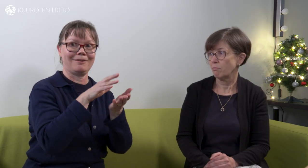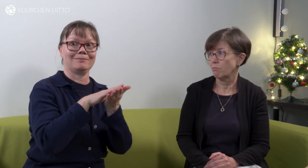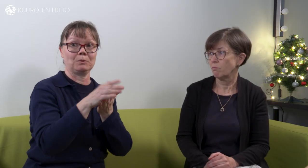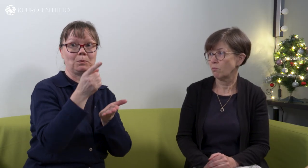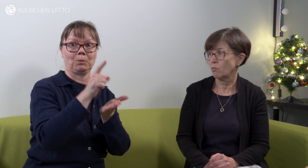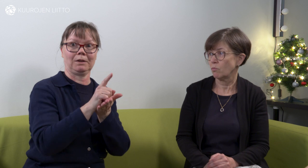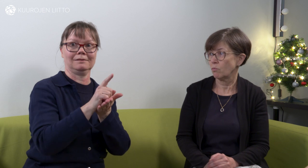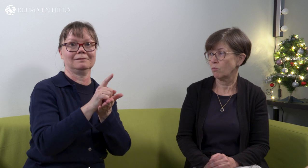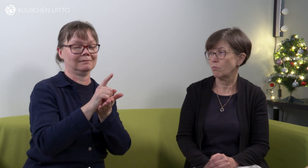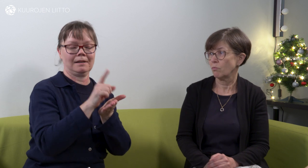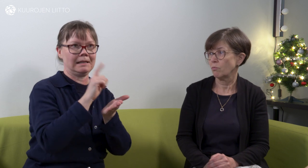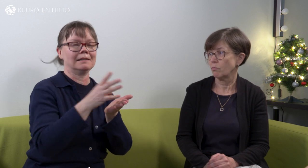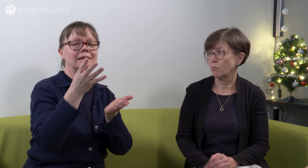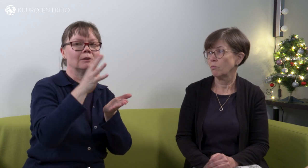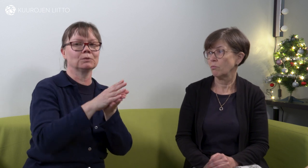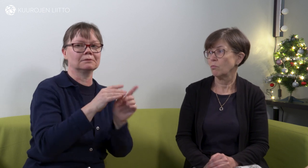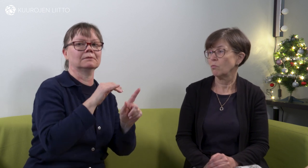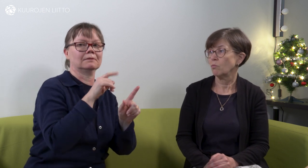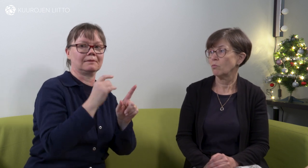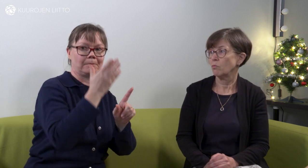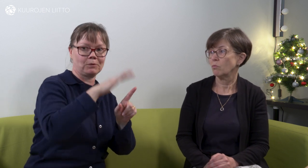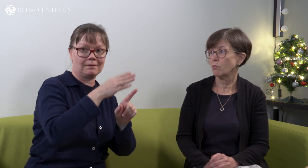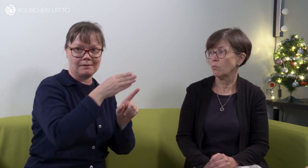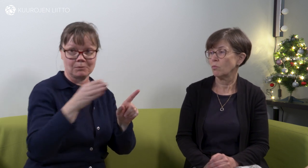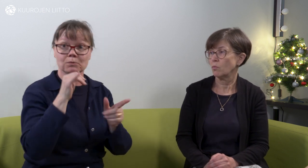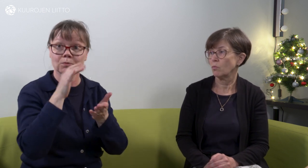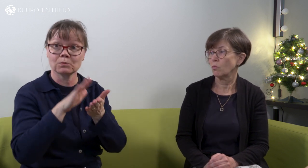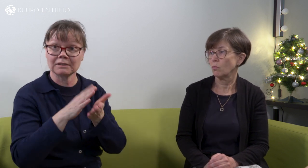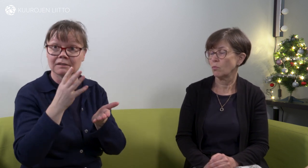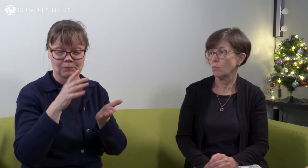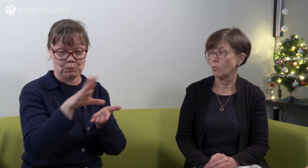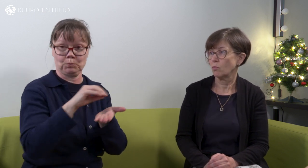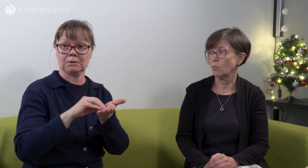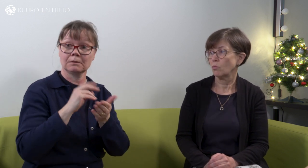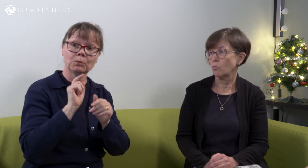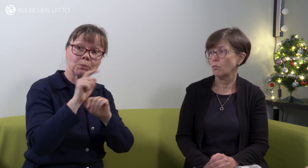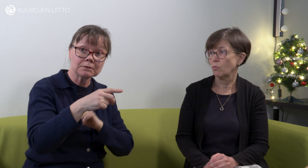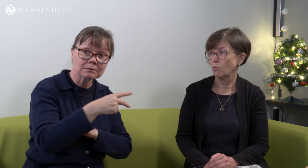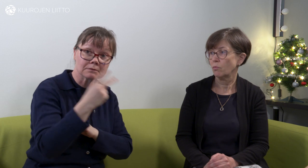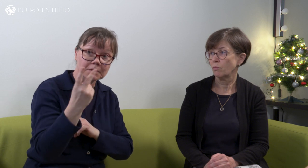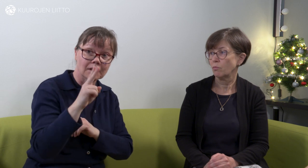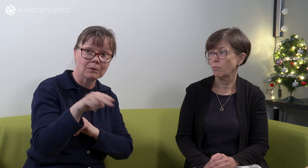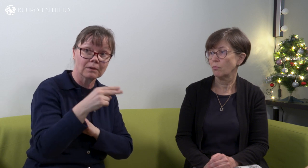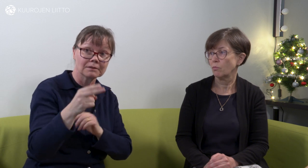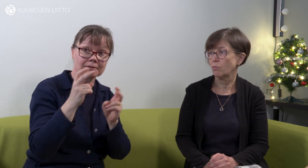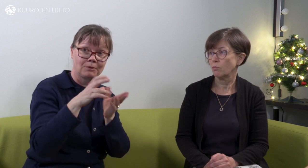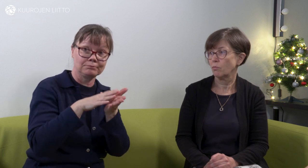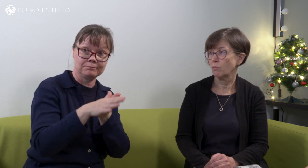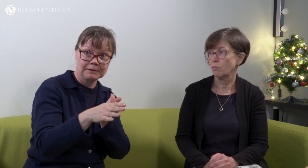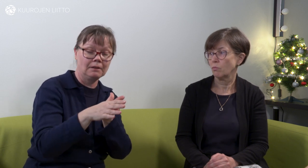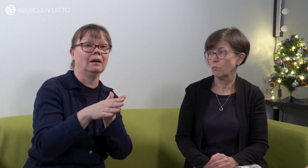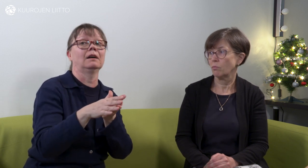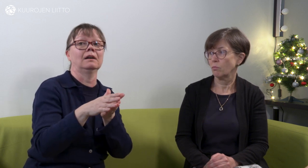jos sähkölaskuihin menee yhteensä 2000 euroa tai enemmän tammi−huhtikuun välillä.